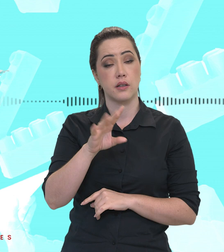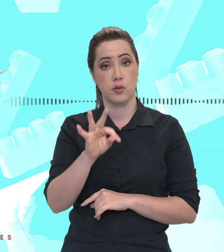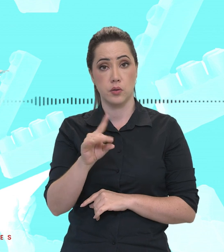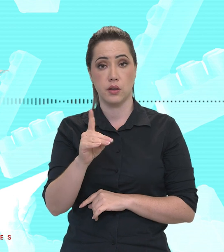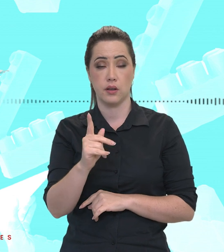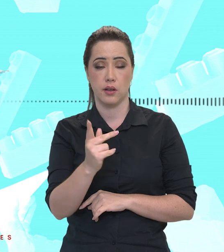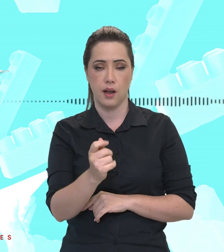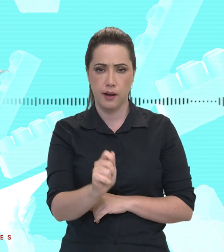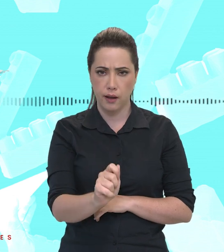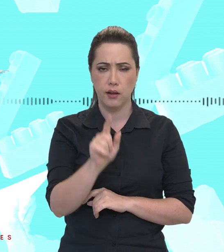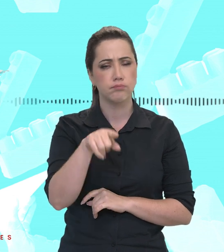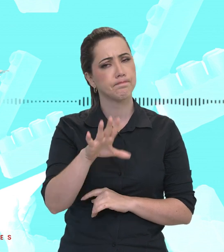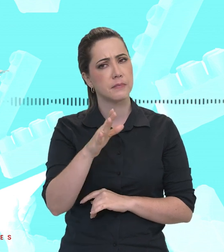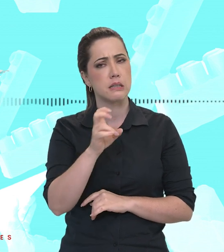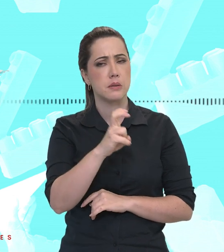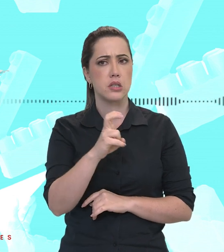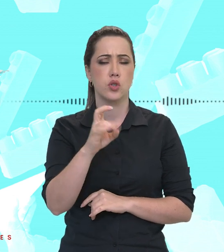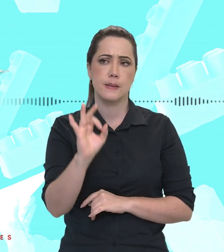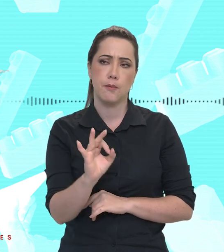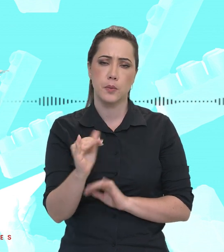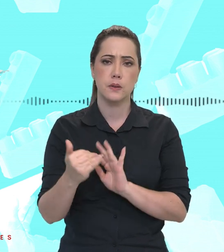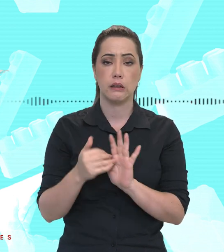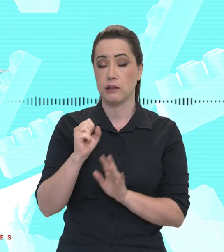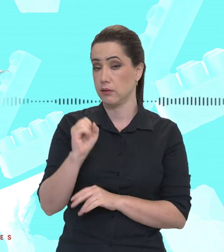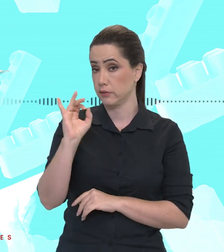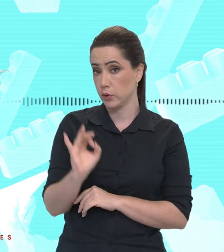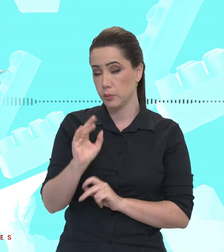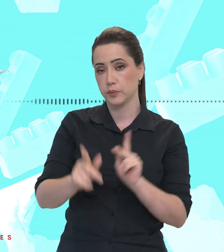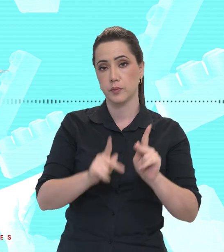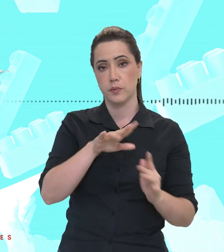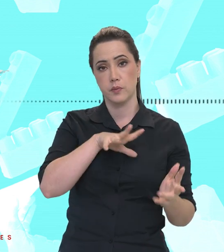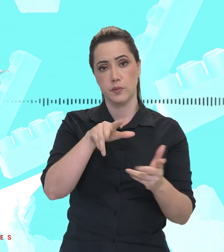estima que o TDAH esteja presente entre 5 e 8% da população mundial.